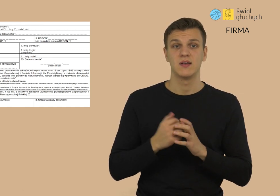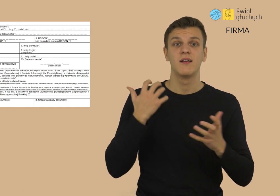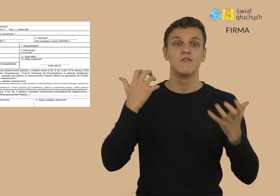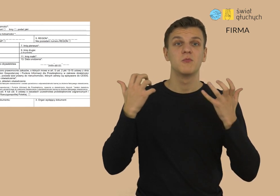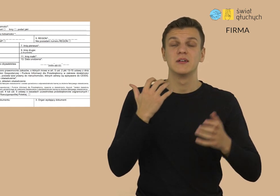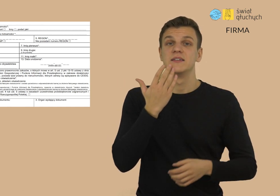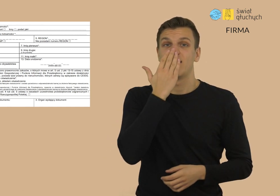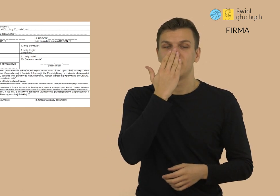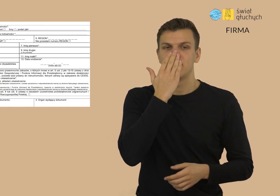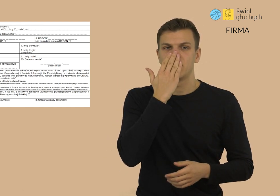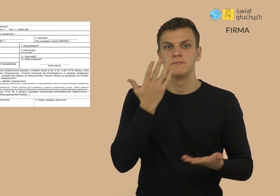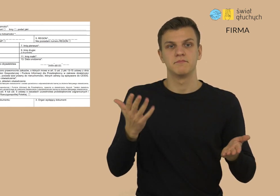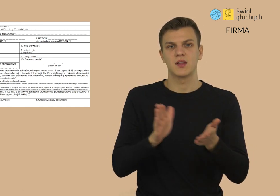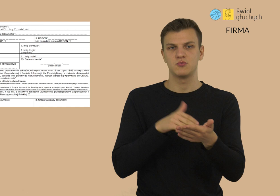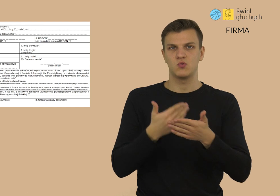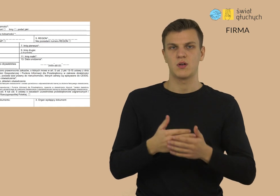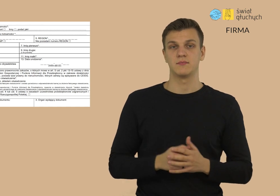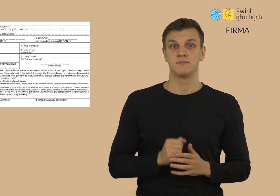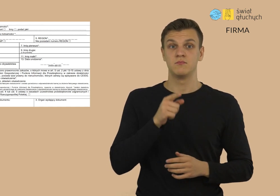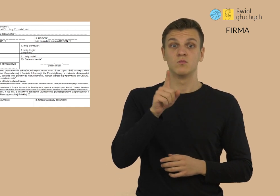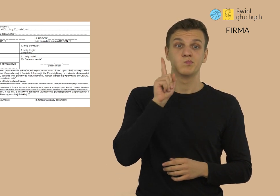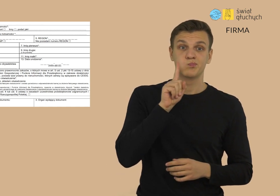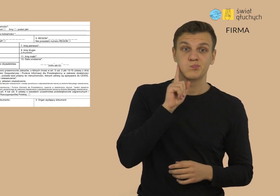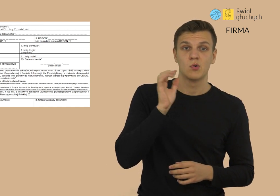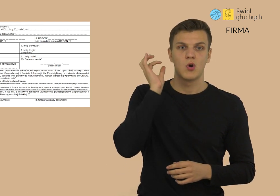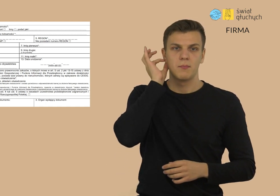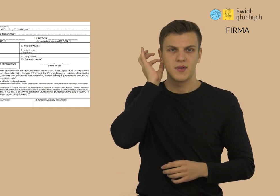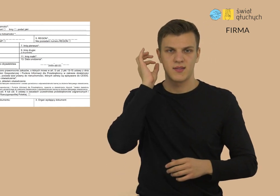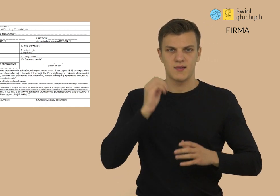takie jak płeć,